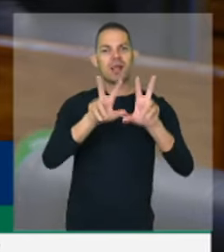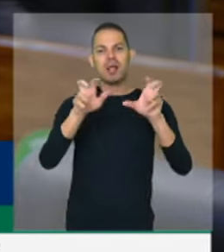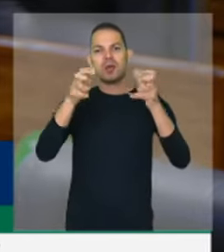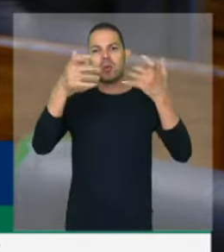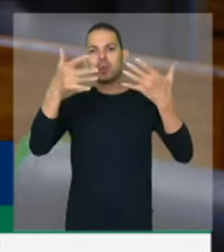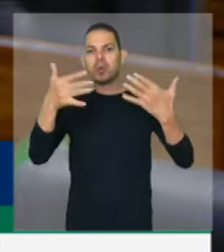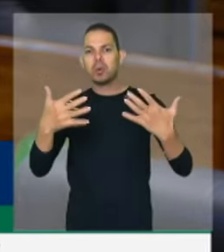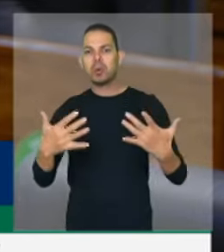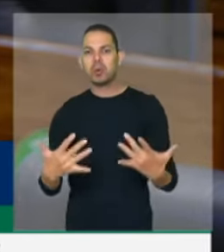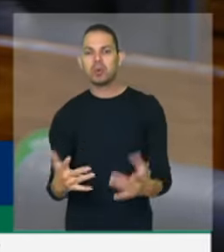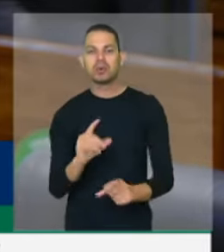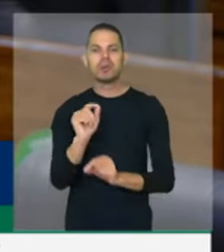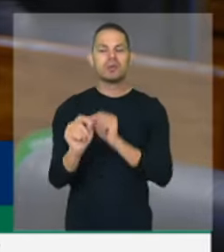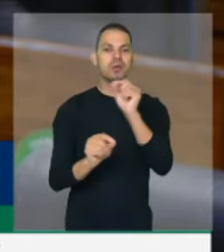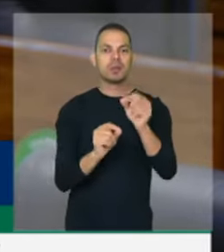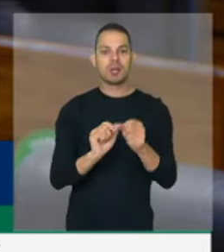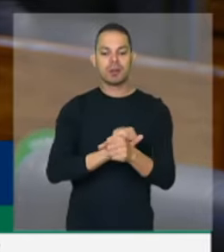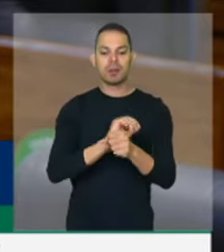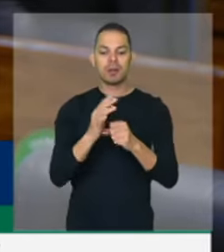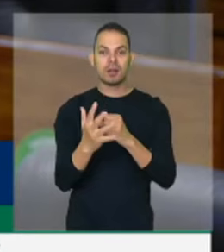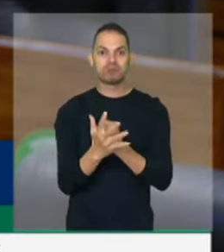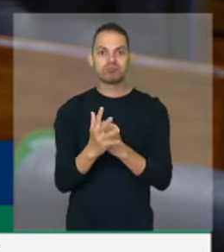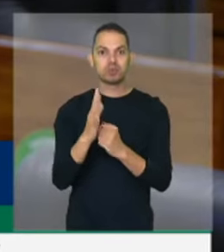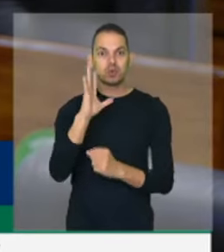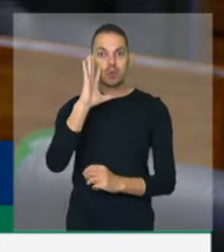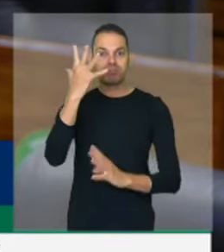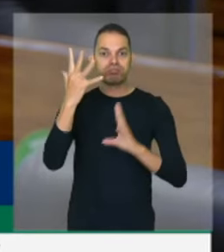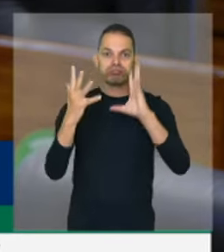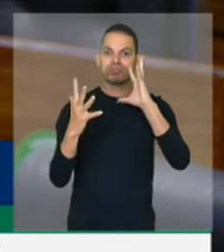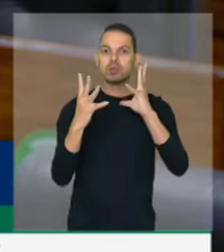SOLUCIONAR UMA PANDEMIA. UMA PANDEMIA.... QUE VEM CAUSANDO MORTES CHEGANDO.... PERTO DE